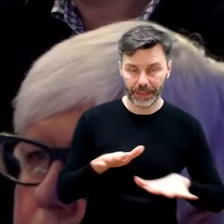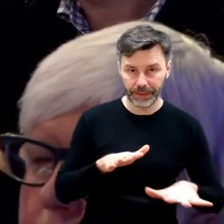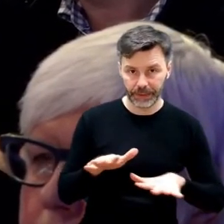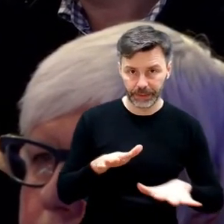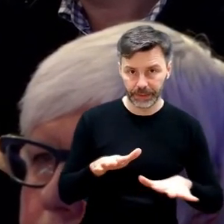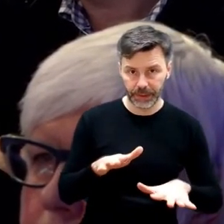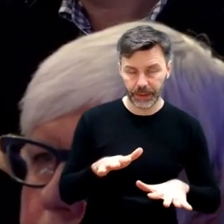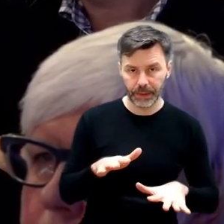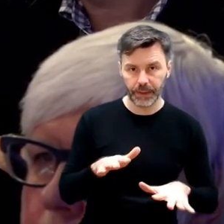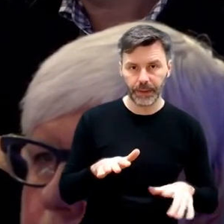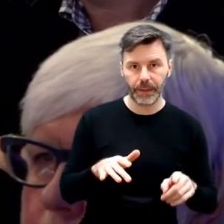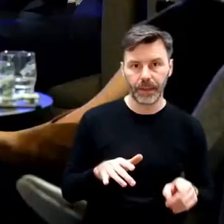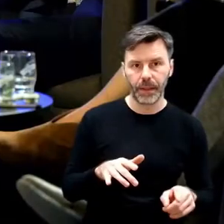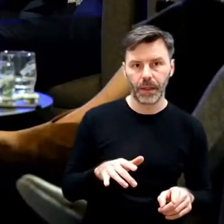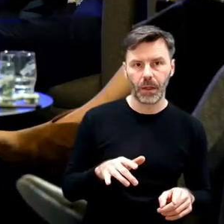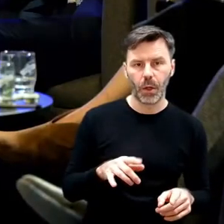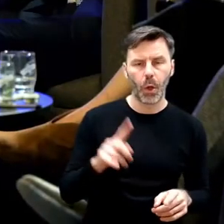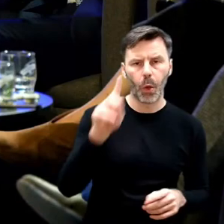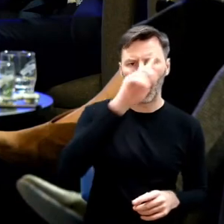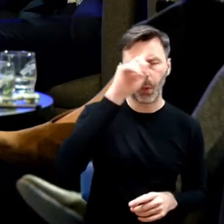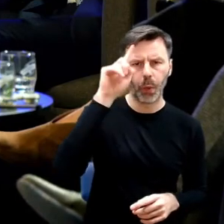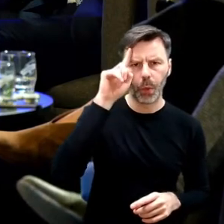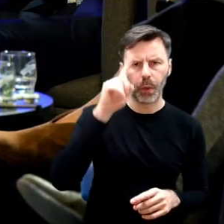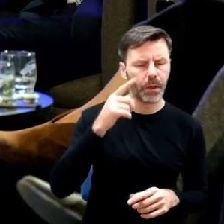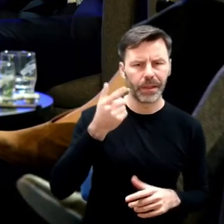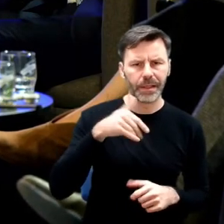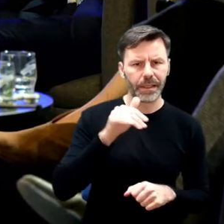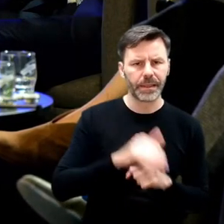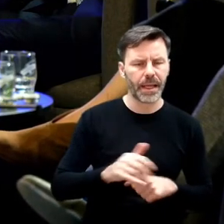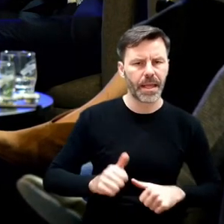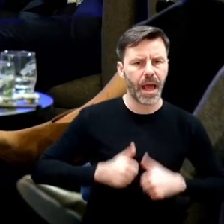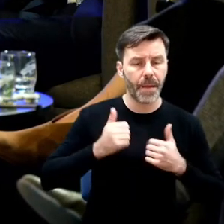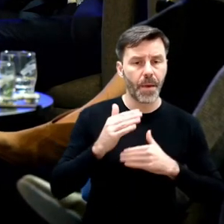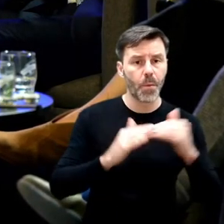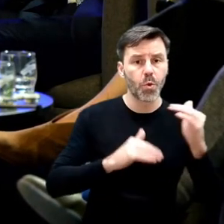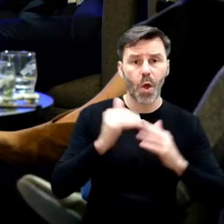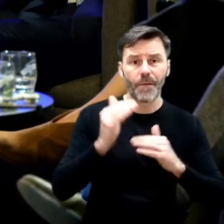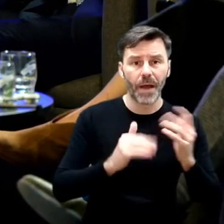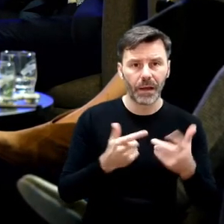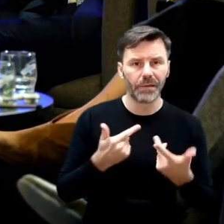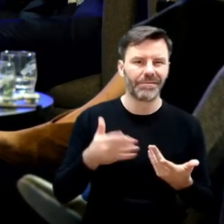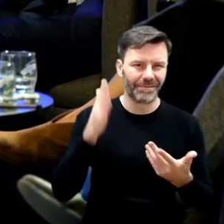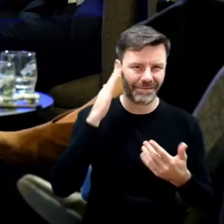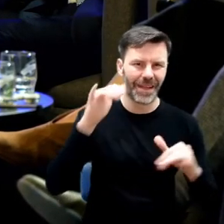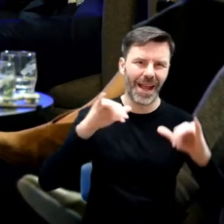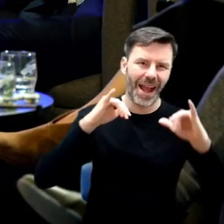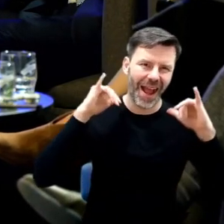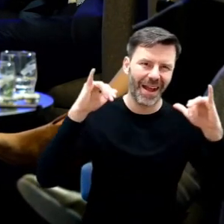nie będzie akceptacji na prowadzenie pracy budowlanych, na przykład. No tak, hałas, uciążliwość związana z transportem.